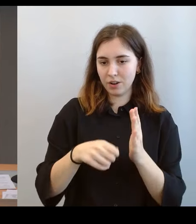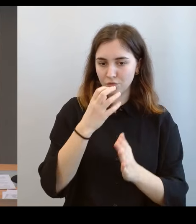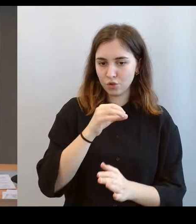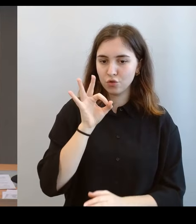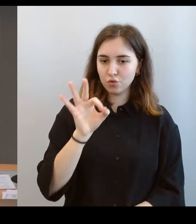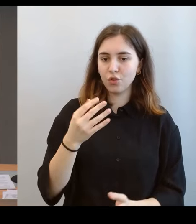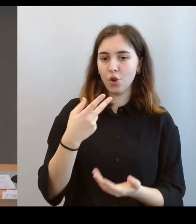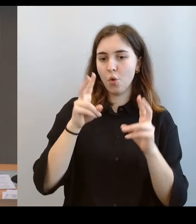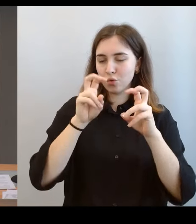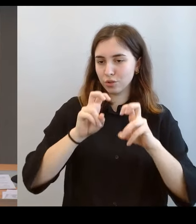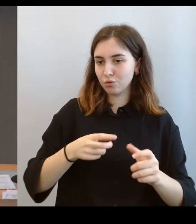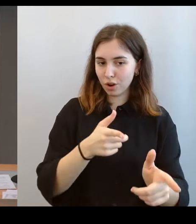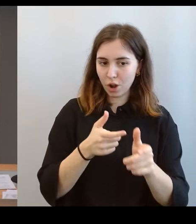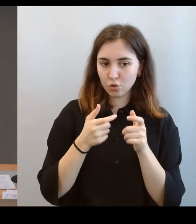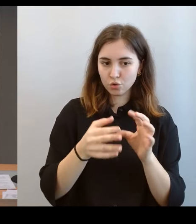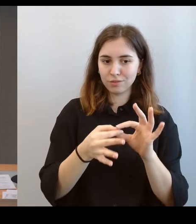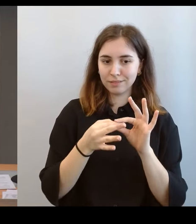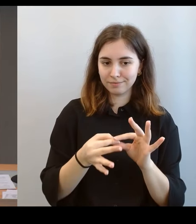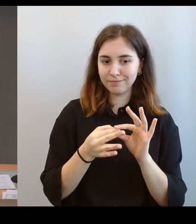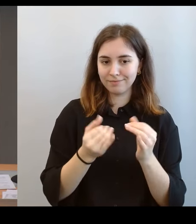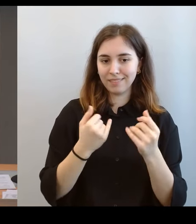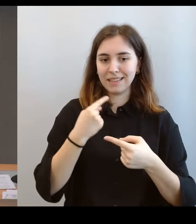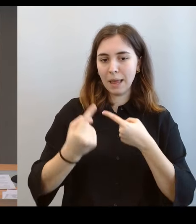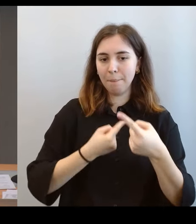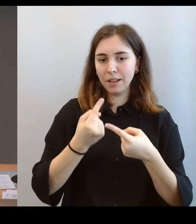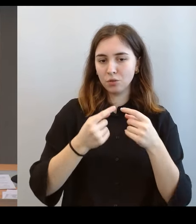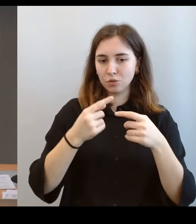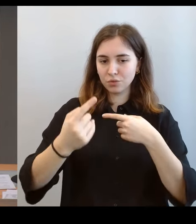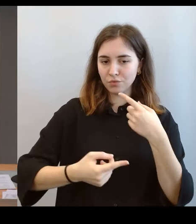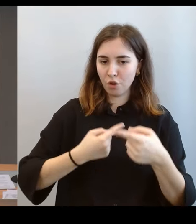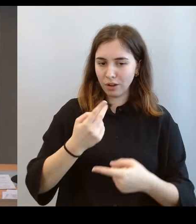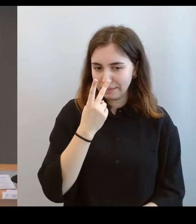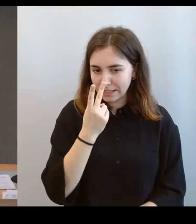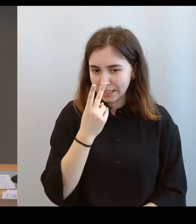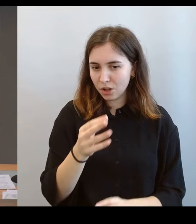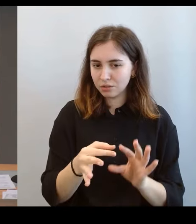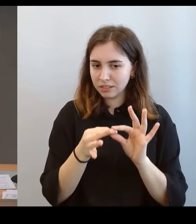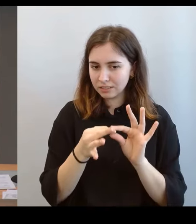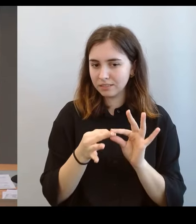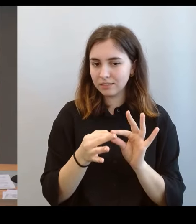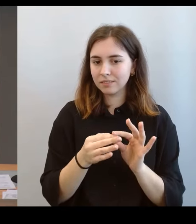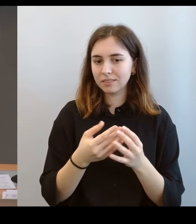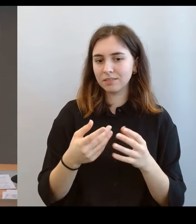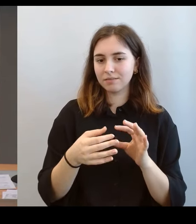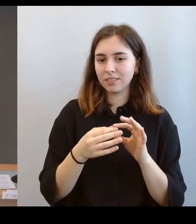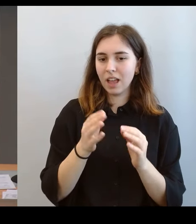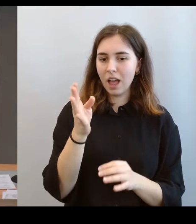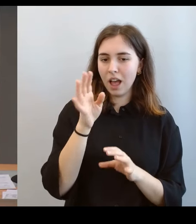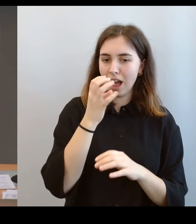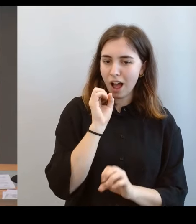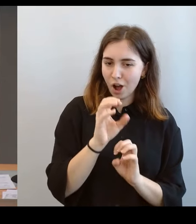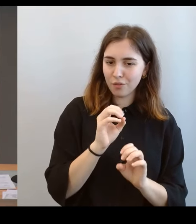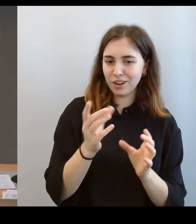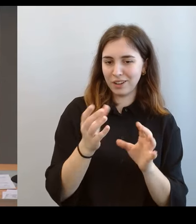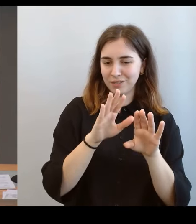im Zusammenhang mit der Aufklärung, der im Zeitraum von 2009 bis 2021 erfolgten rechtsextremistischen Straftatenserie